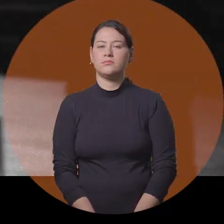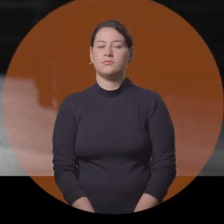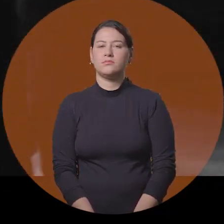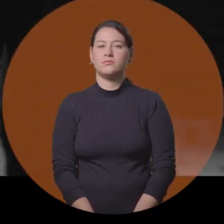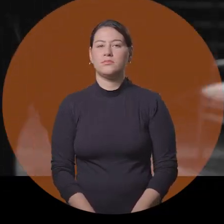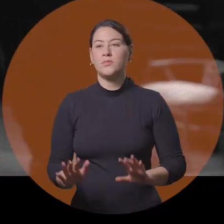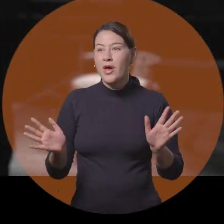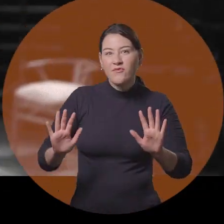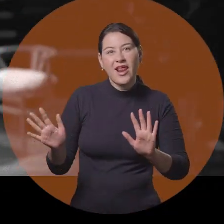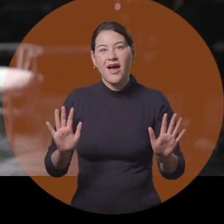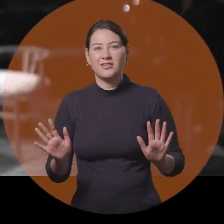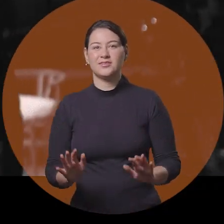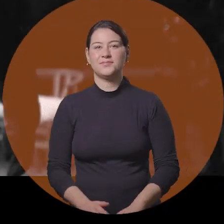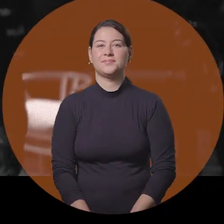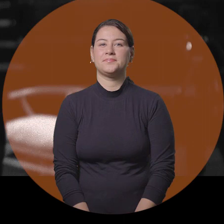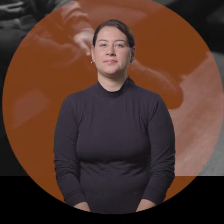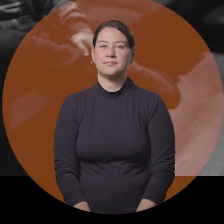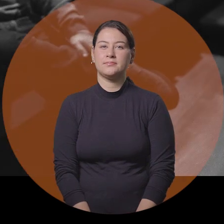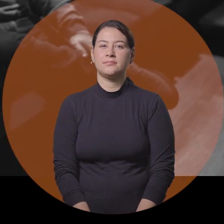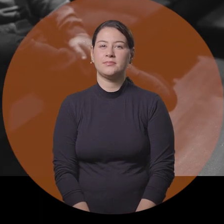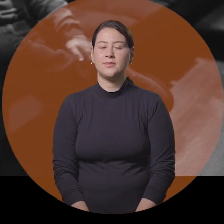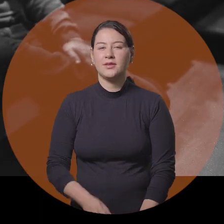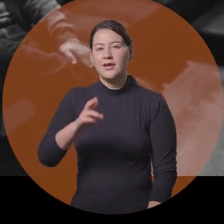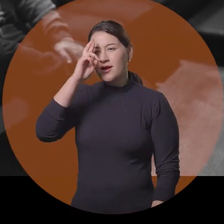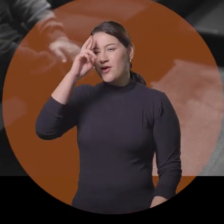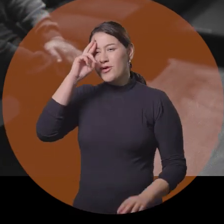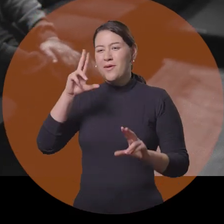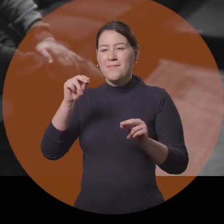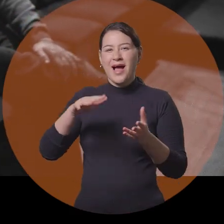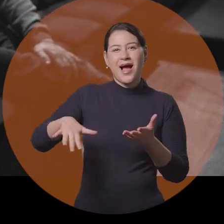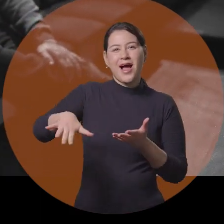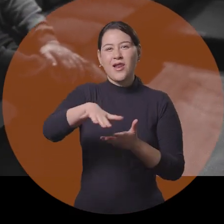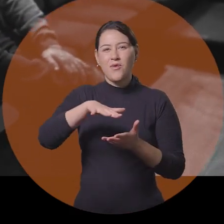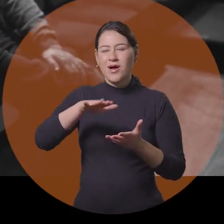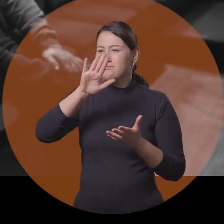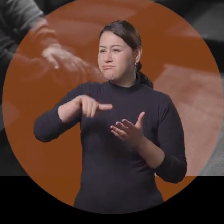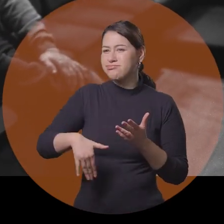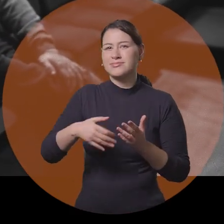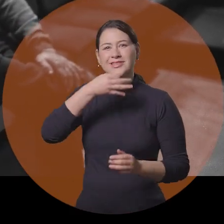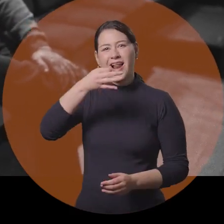Buenas, buenas. Qué recuerdos me trae este lugar porque acá fue una charla Ted que di.